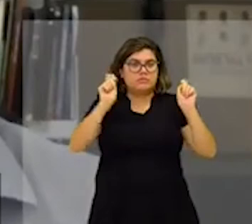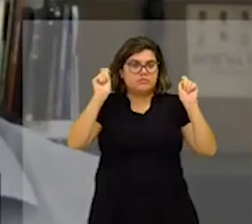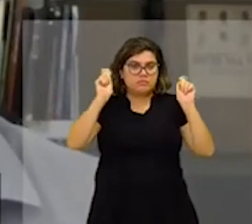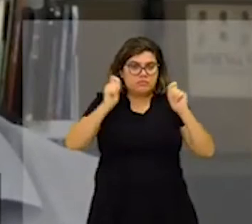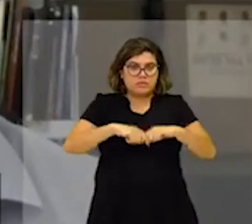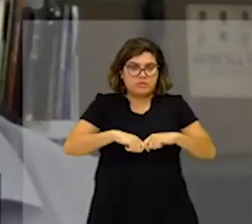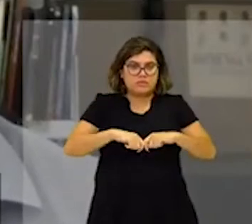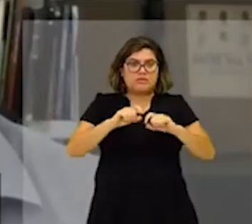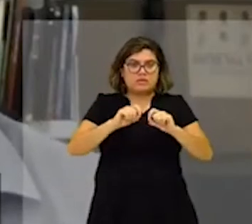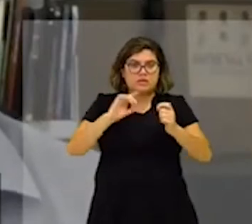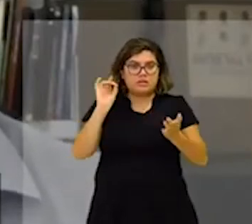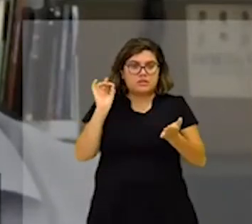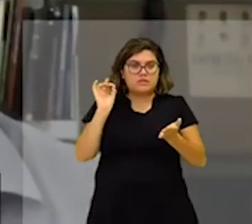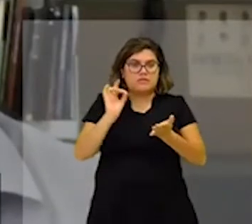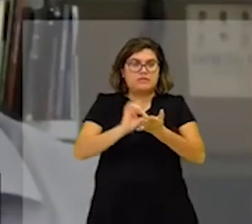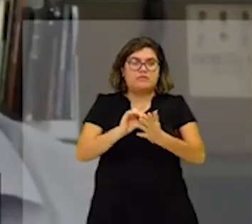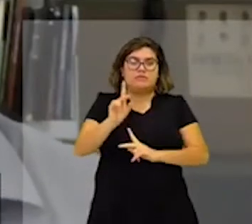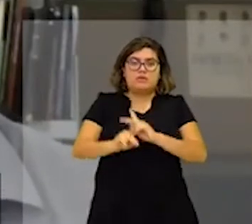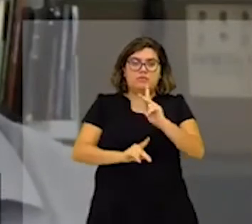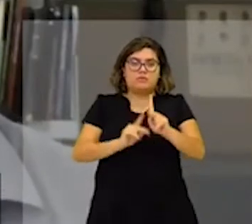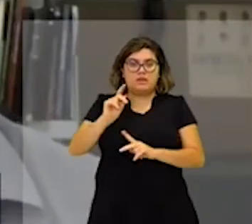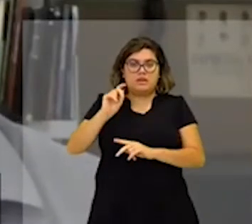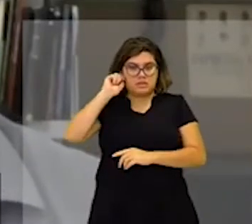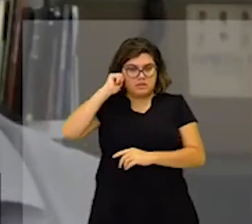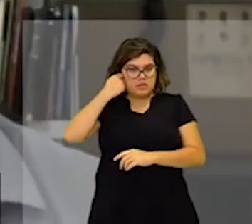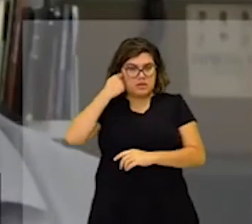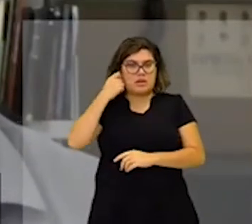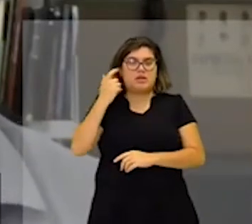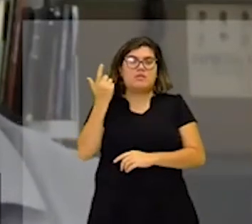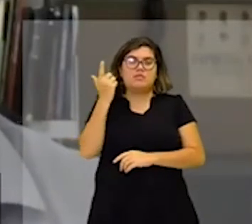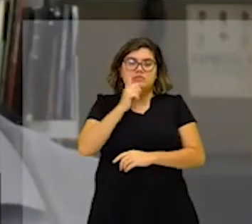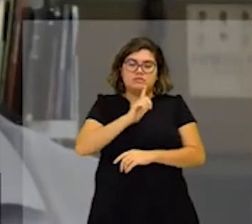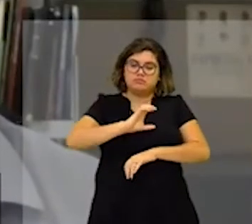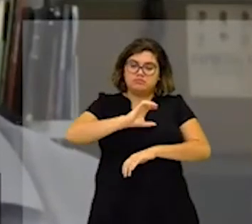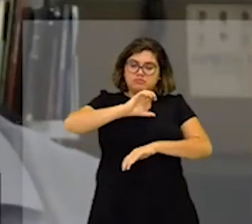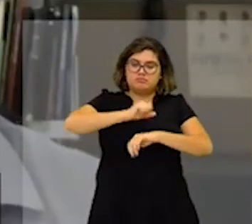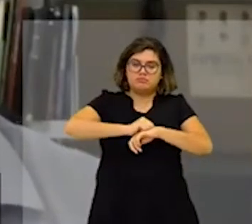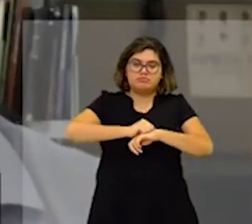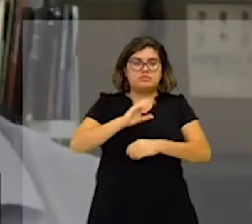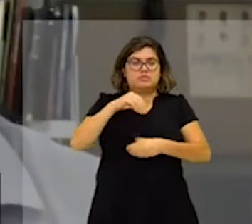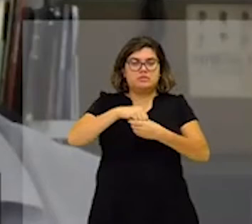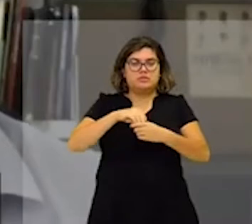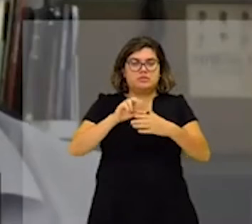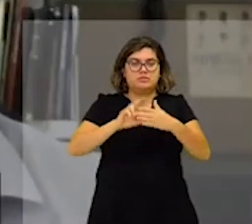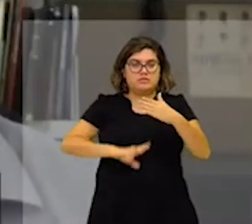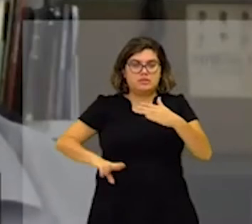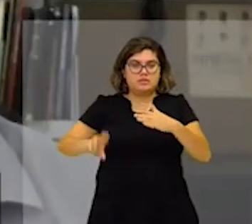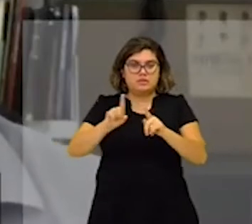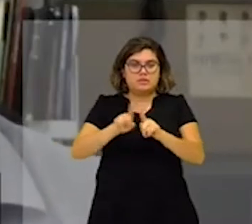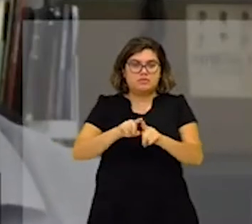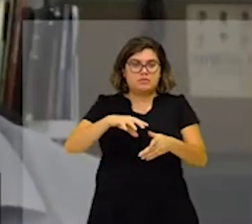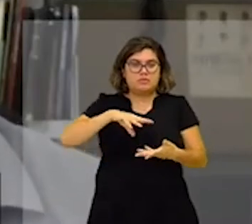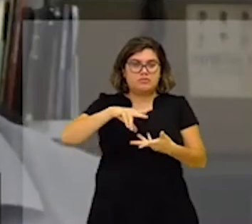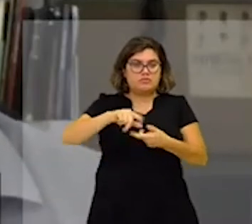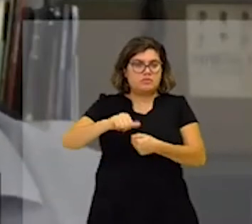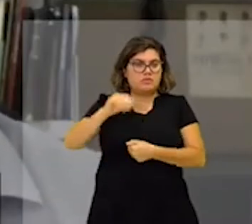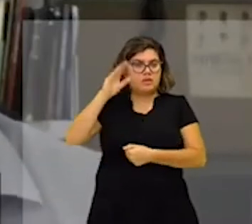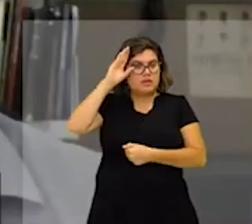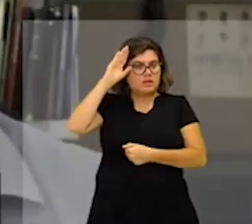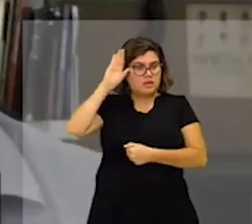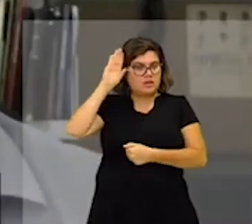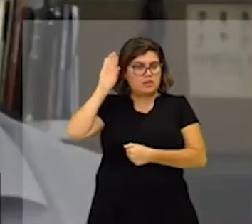facto a população negra é ocupação dos espaços na universidade no mundo acadêmico enfim outros mas